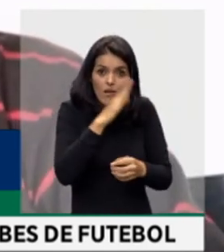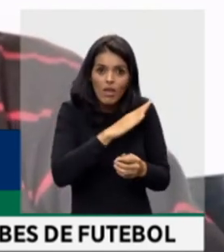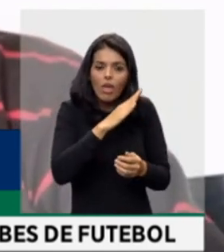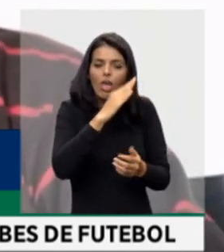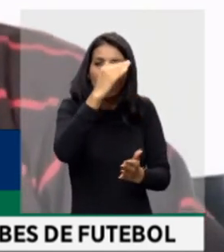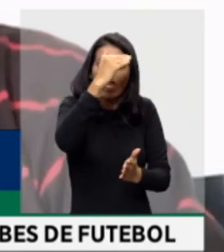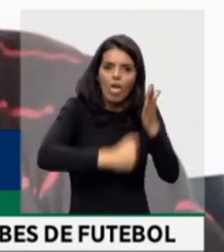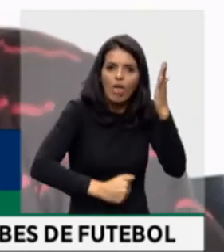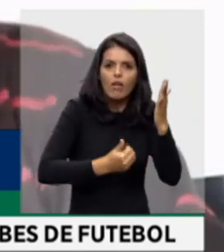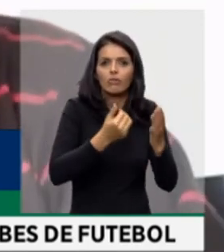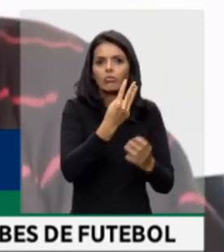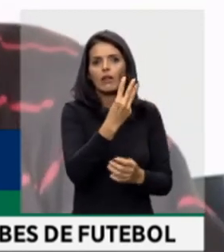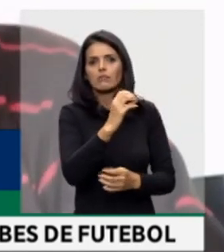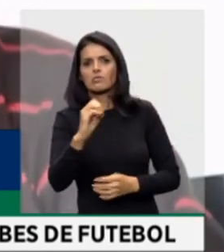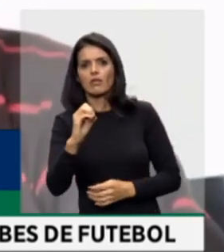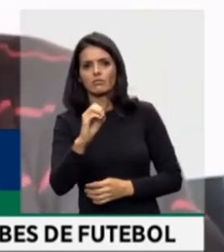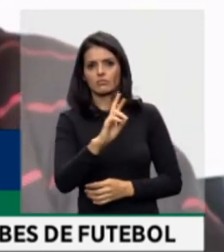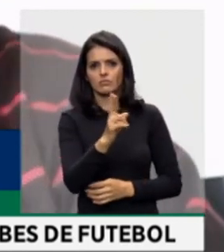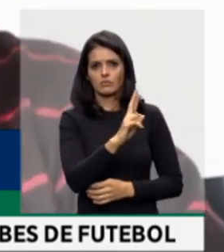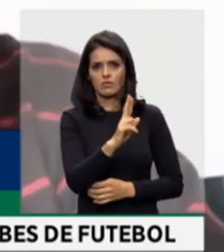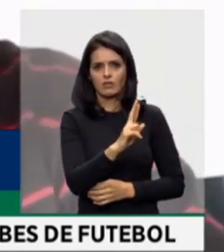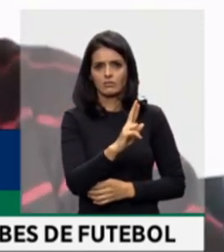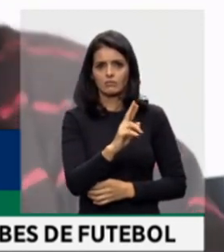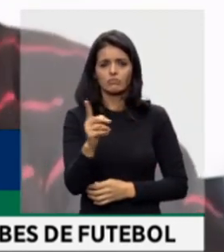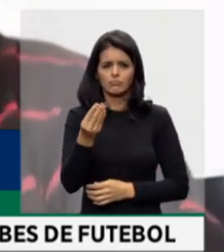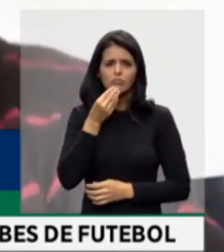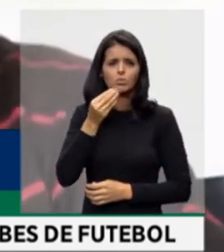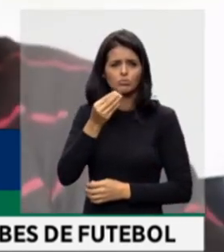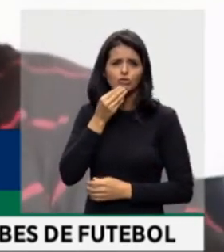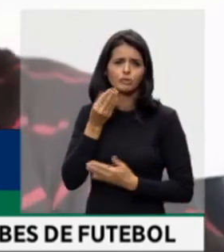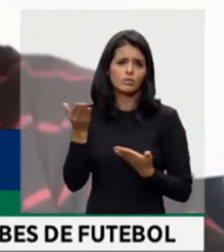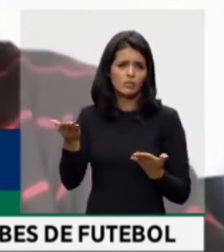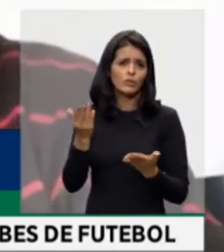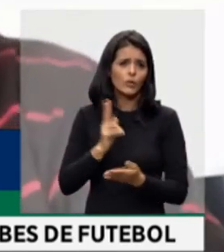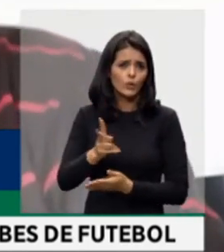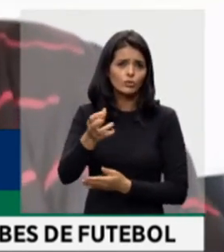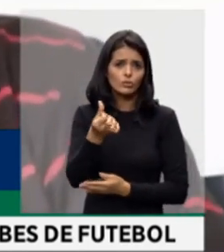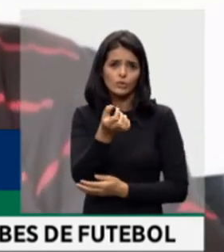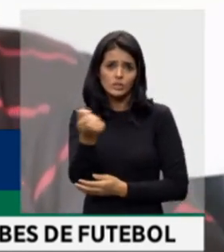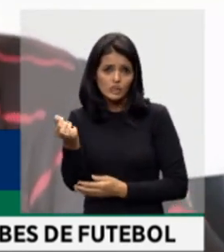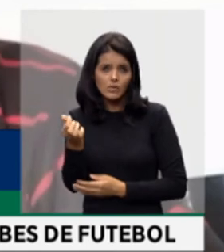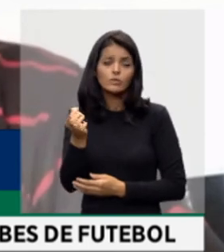VOTA A MAIORIA. MINORIA. -- [DEPUTADO]: PRESIDENTE PELA MINORIA, TODOS OS PARTIDOS DA MINORIA